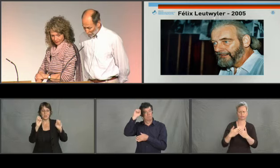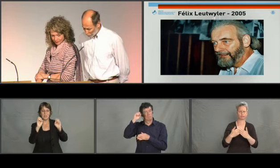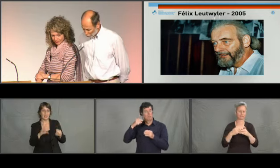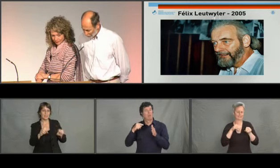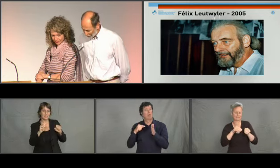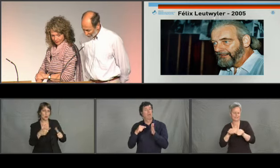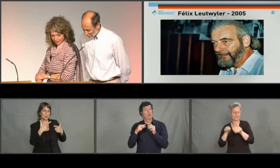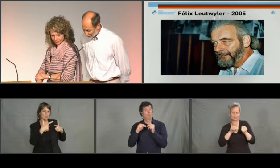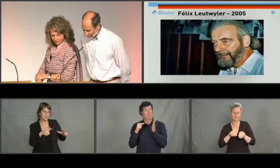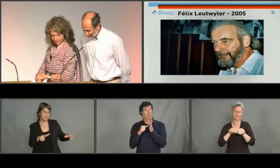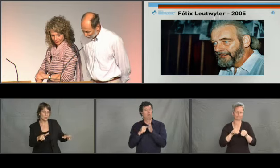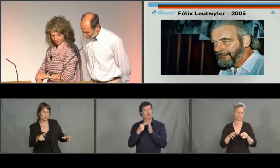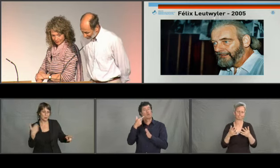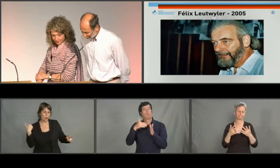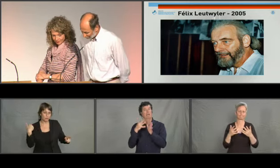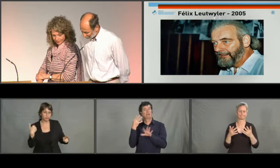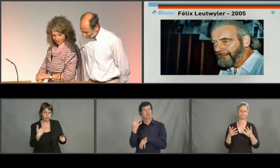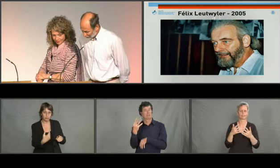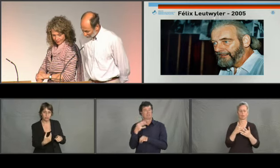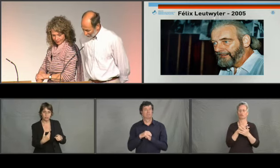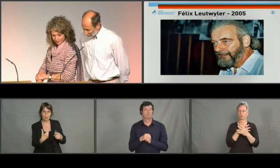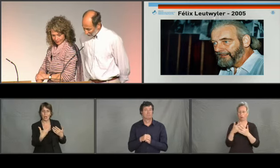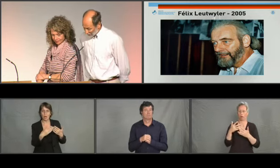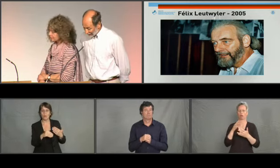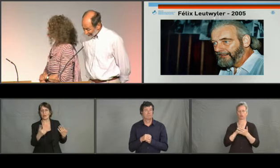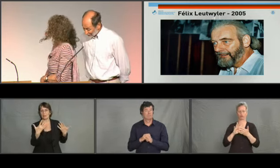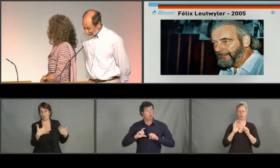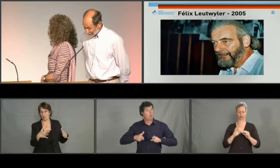Die Sprachschule hat sich etabliert,